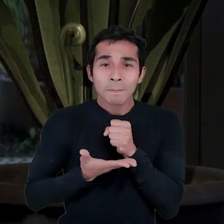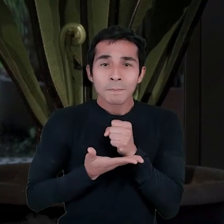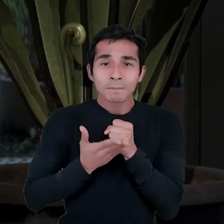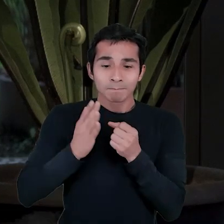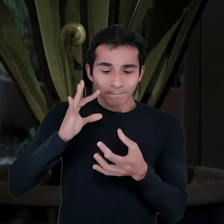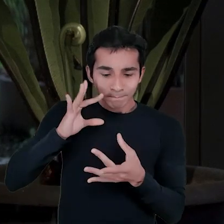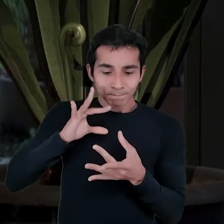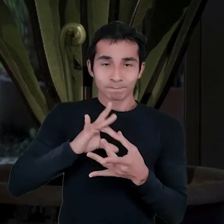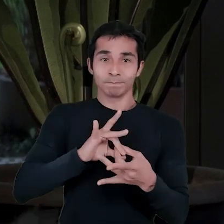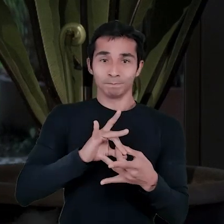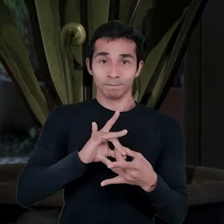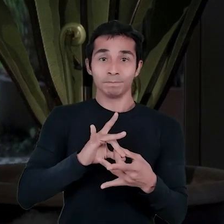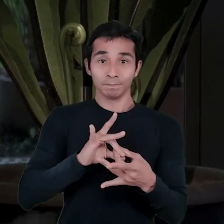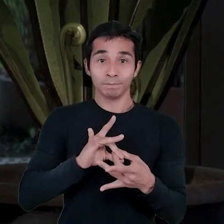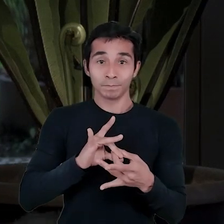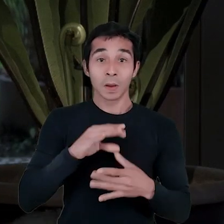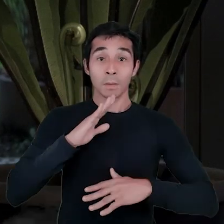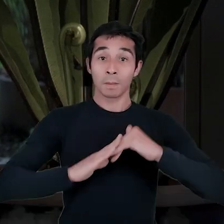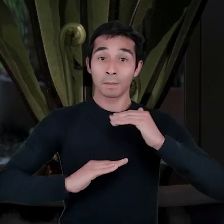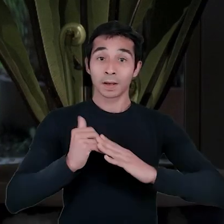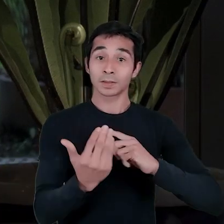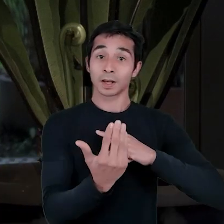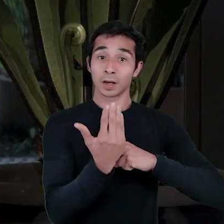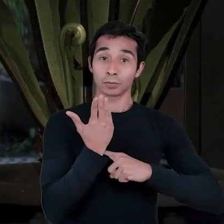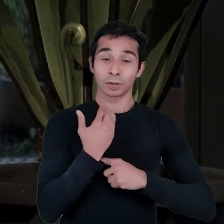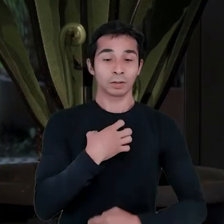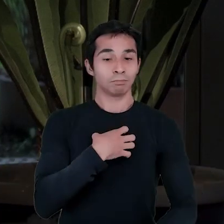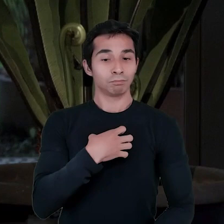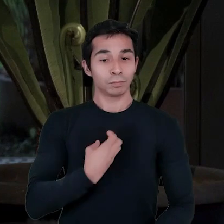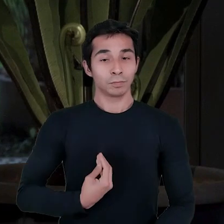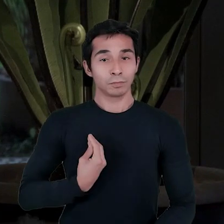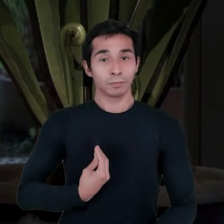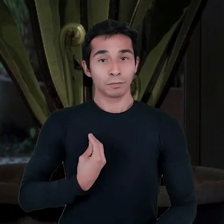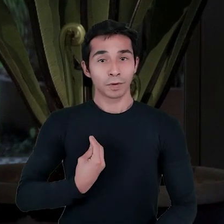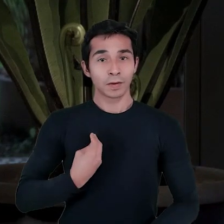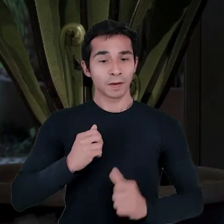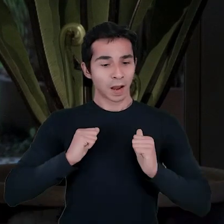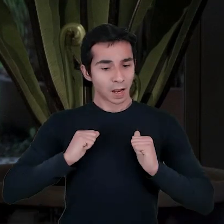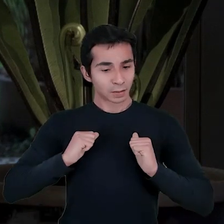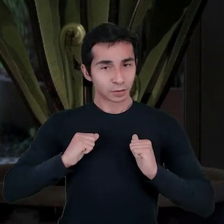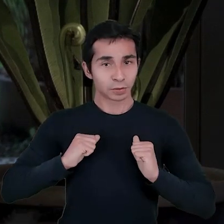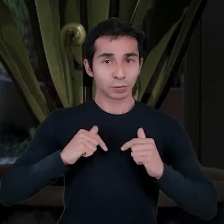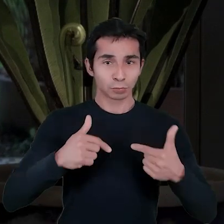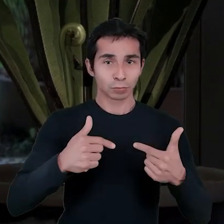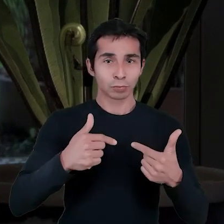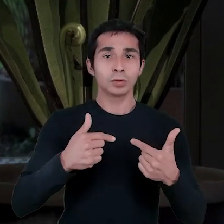É um caminho que perpassa o modo de vida, atitudes, escolhas conscientes,